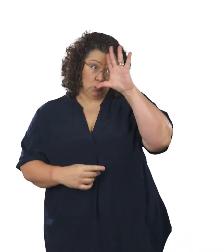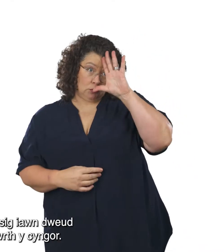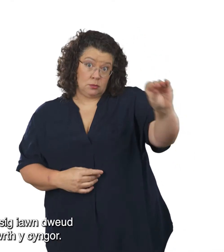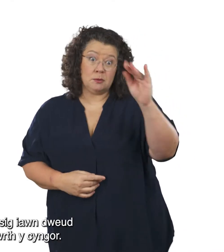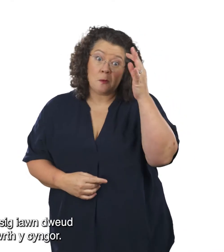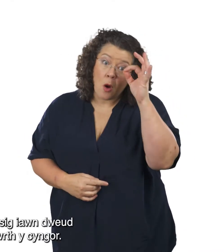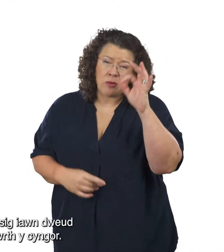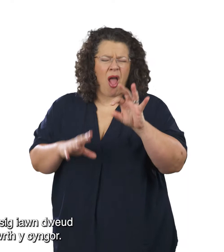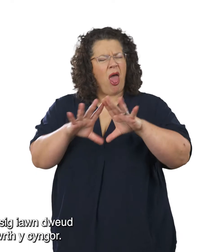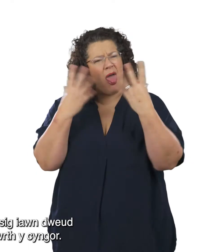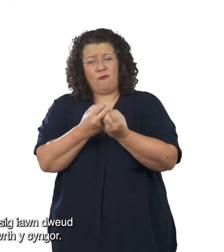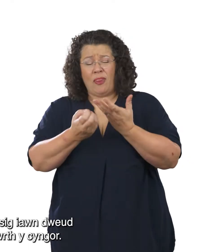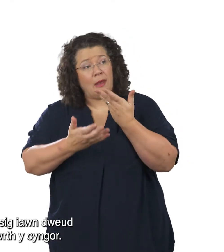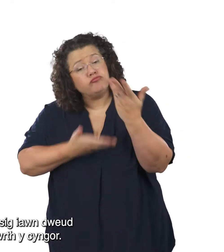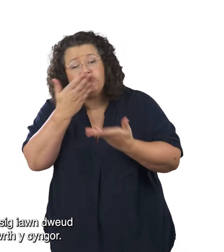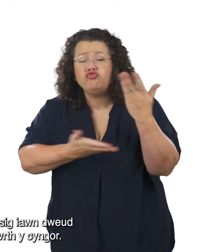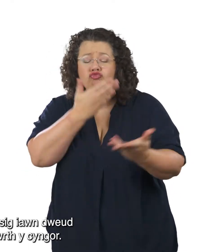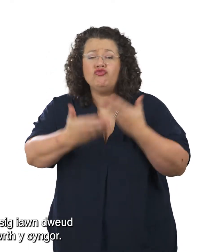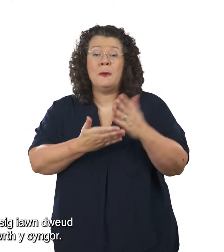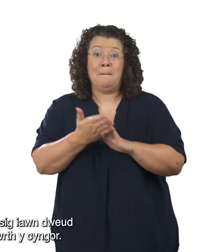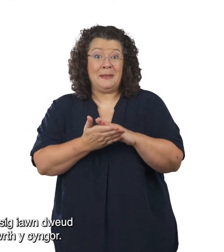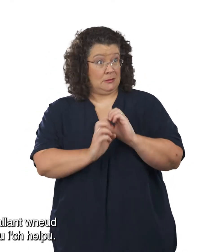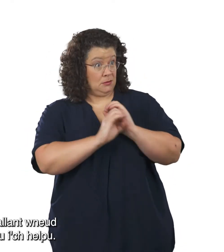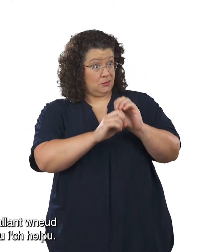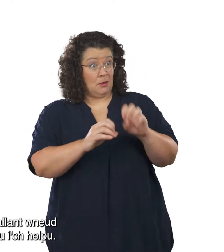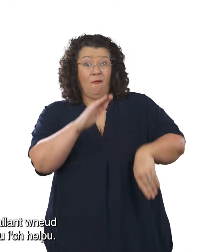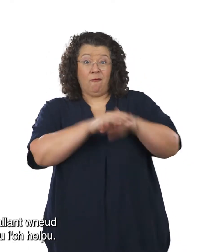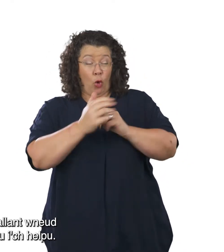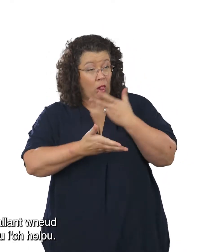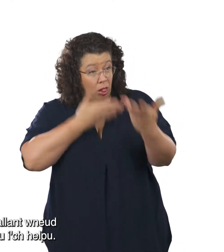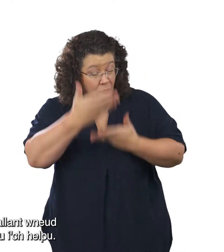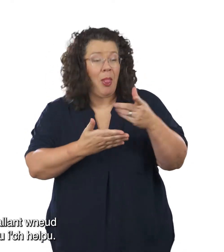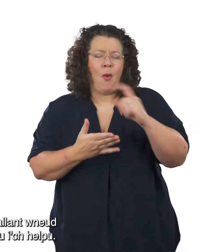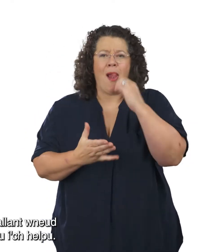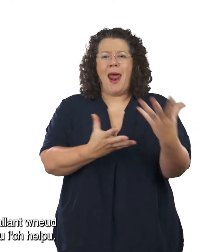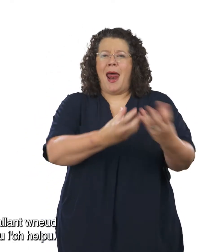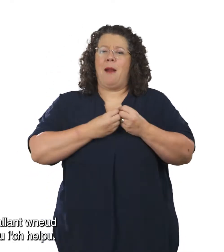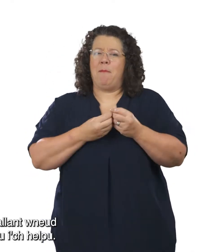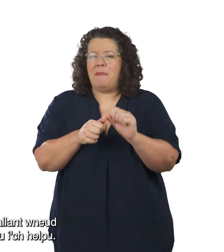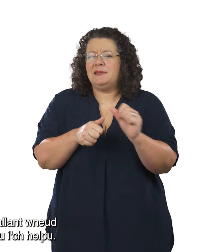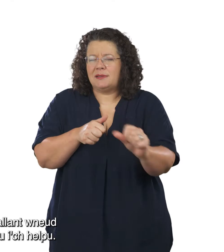Mae'n bwysig iawn dweud popeth wrth y cyngor. Felly gallant wneud eu gorau i'ch helpu.